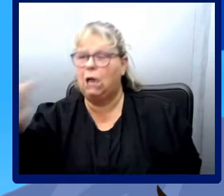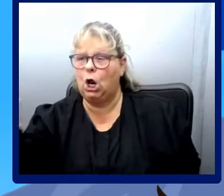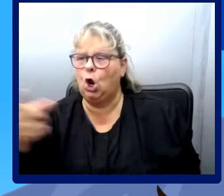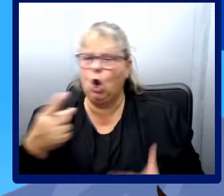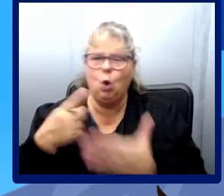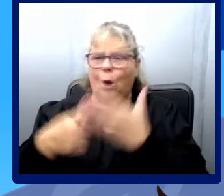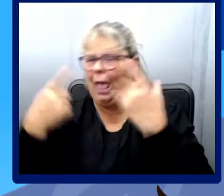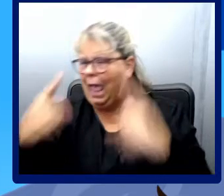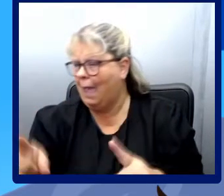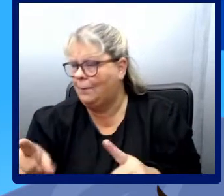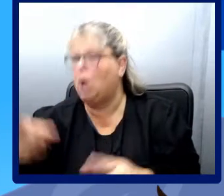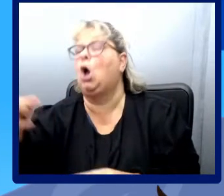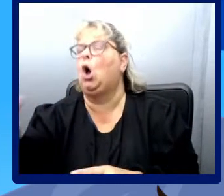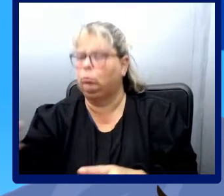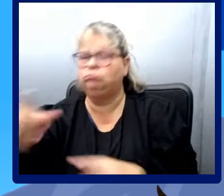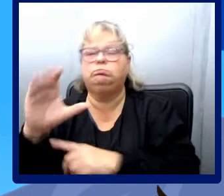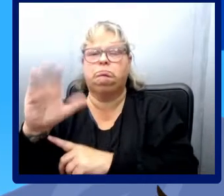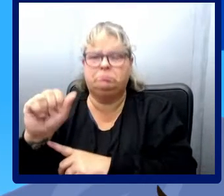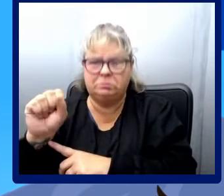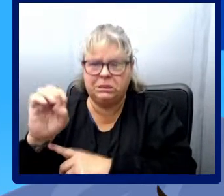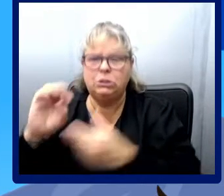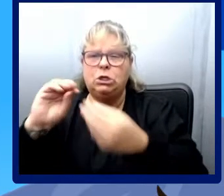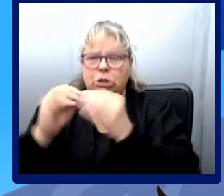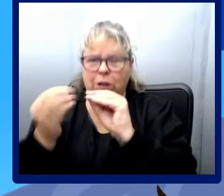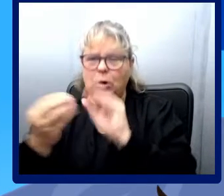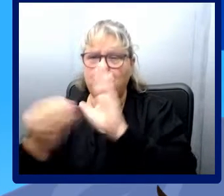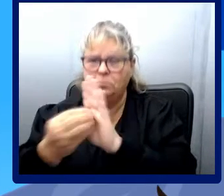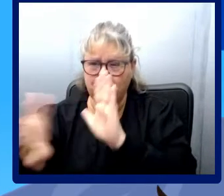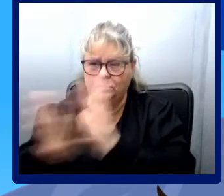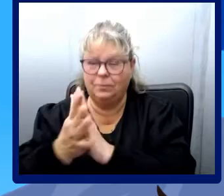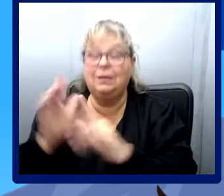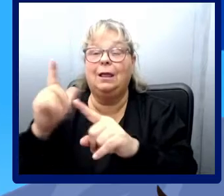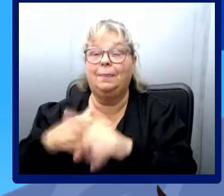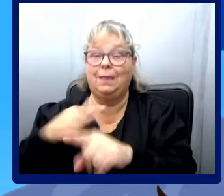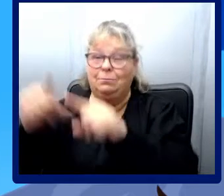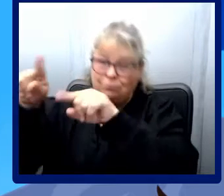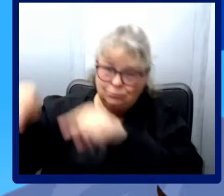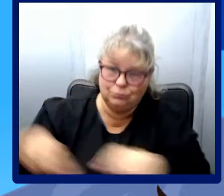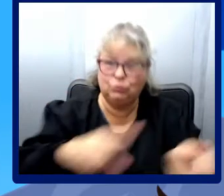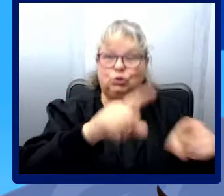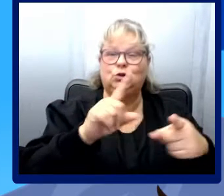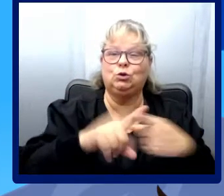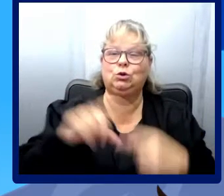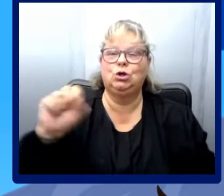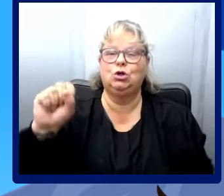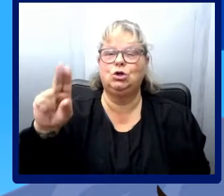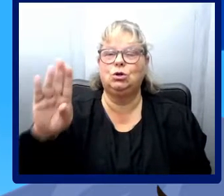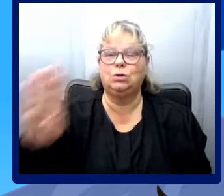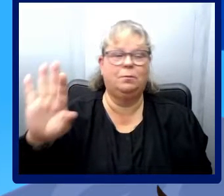Y después de esta asignación, este pad va al subflujo. Y este subflujo, vamos a verlo rápidamente.